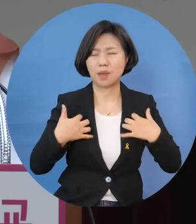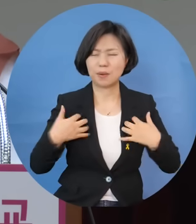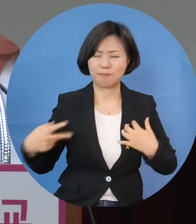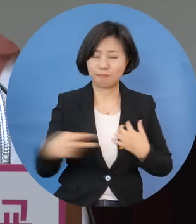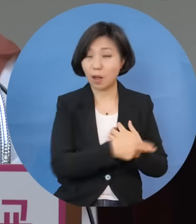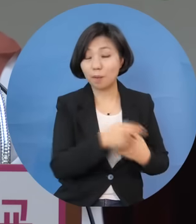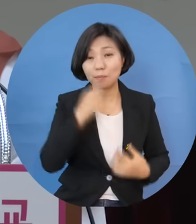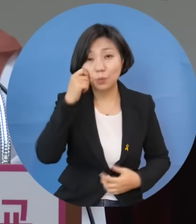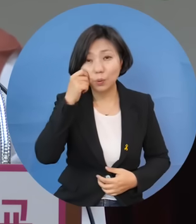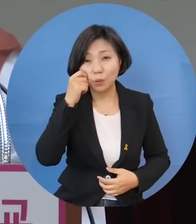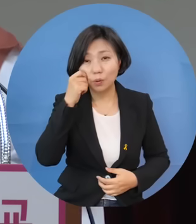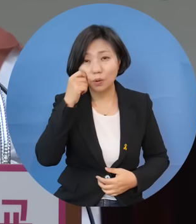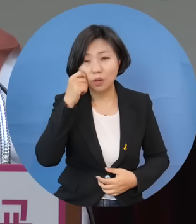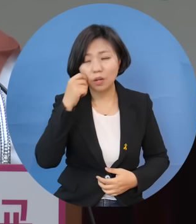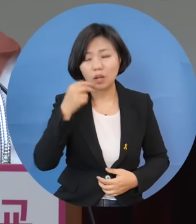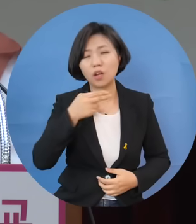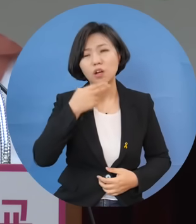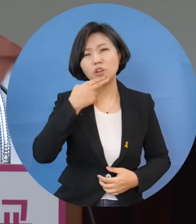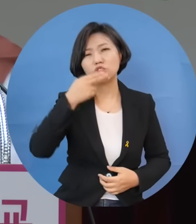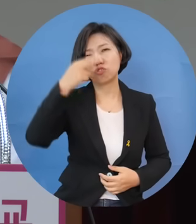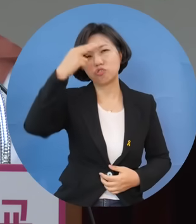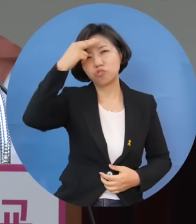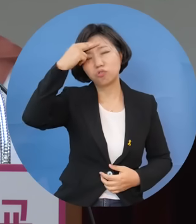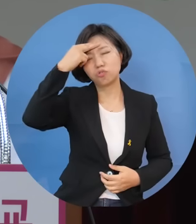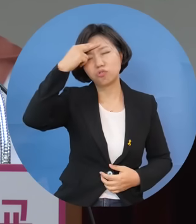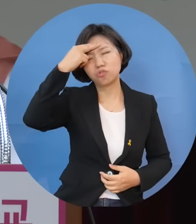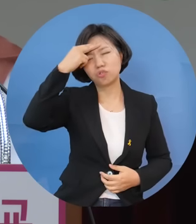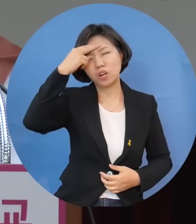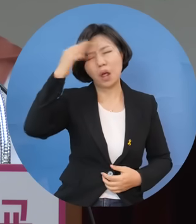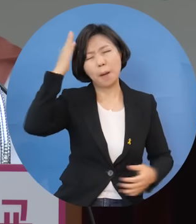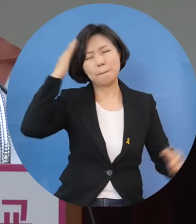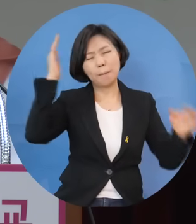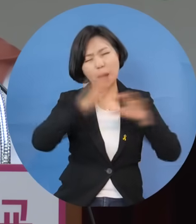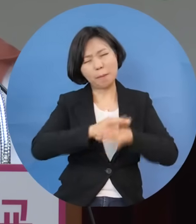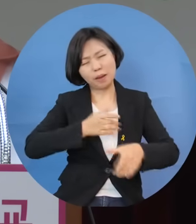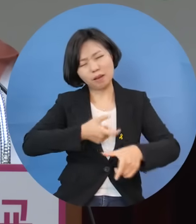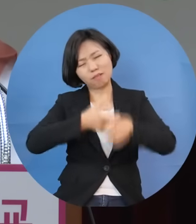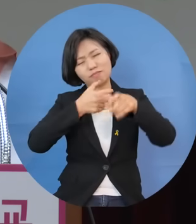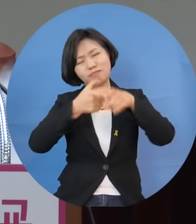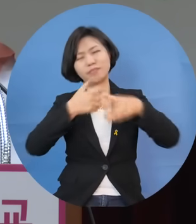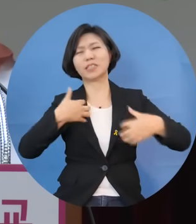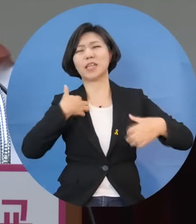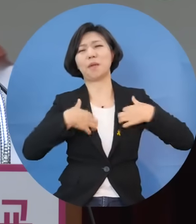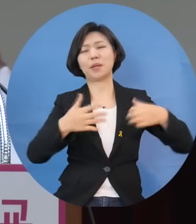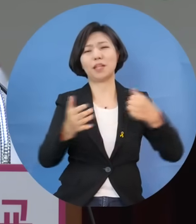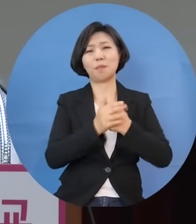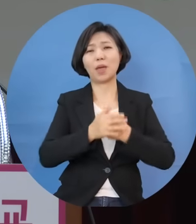저녁에 술을 먹을 때 좋았기 때문에 아침에 토하는 괴로움이 따르는 거예요. (청중 / 스님 웃음)